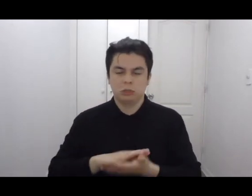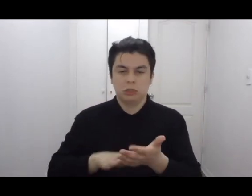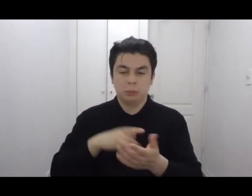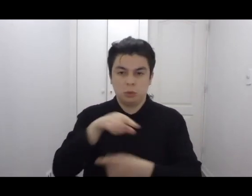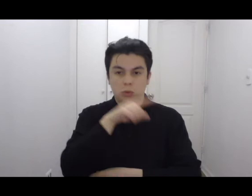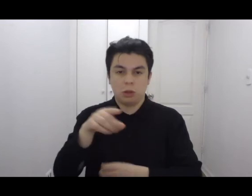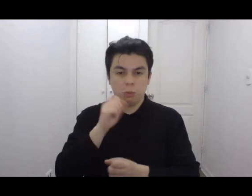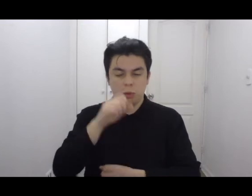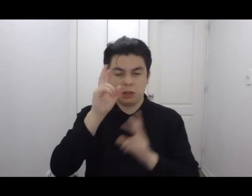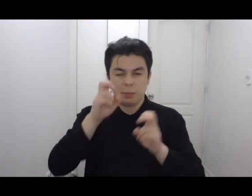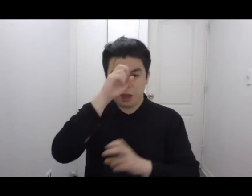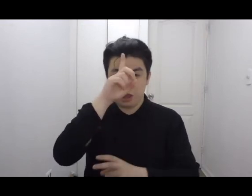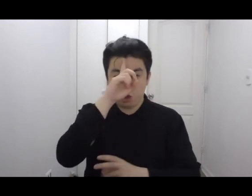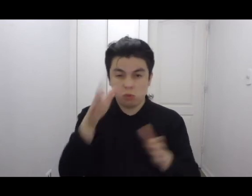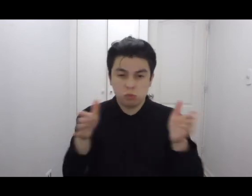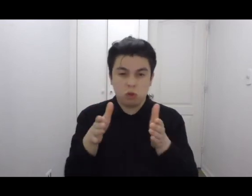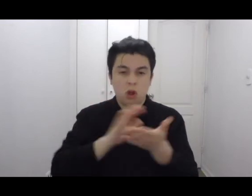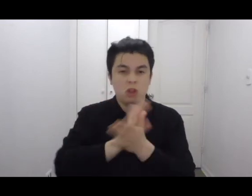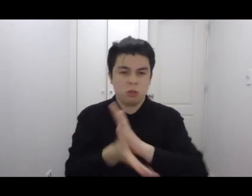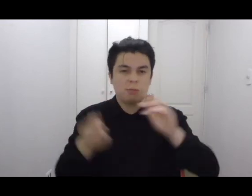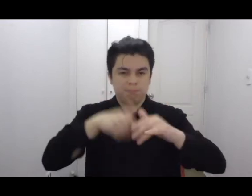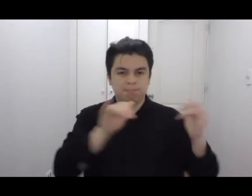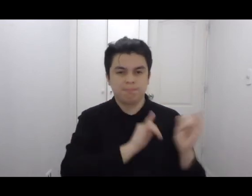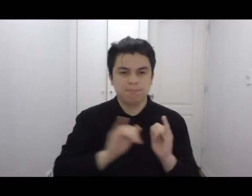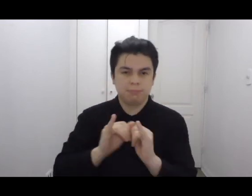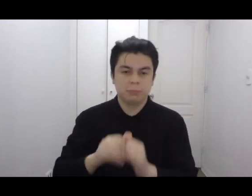todo esto que uno dice hace te dan leche purita en el consultorio, está todo metido entonces